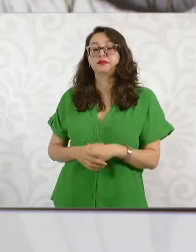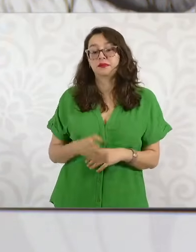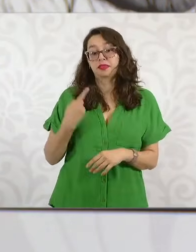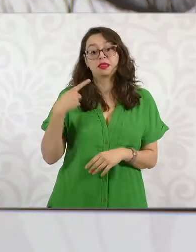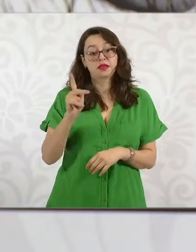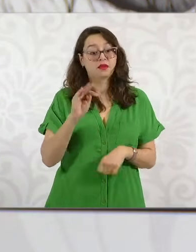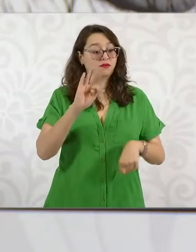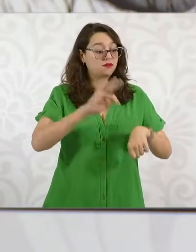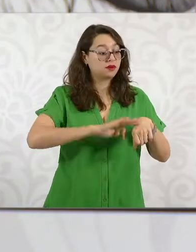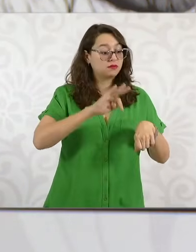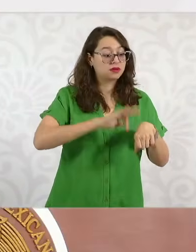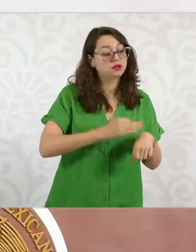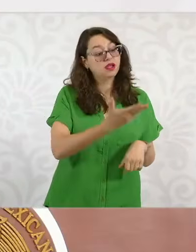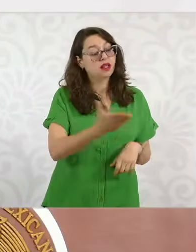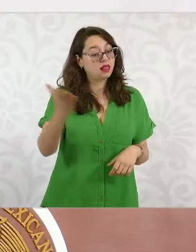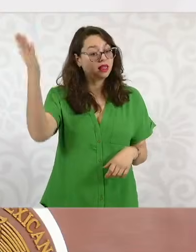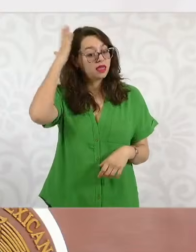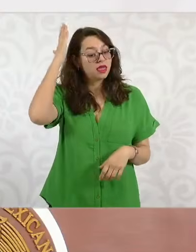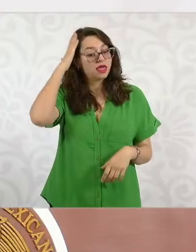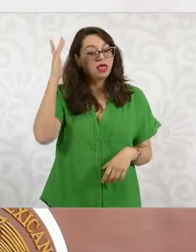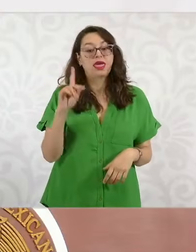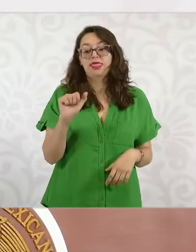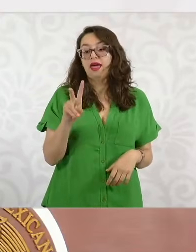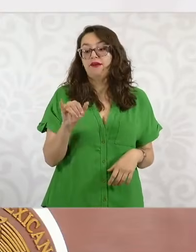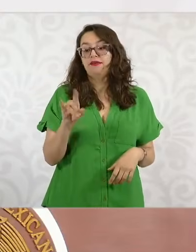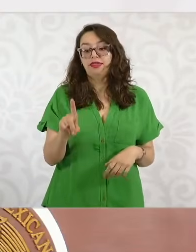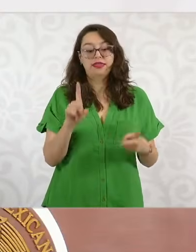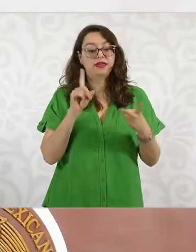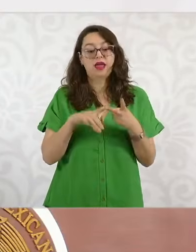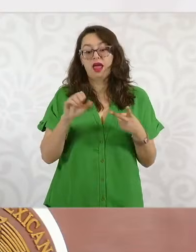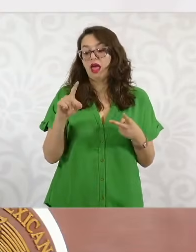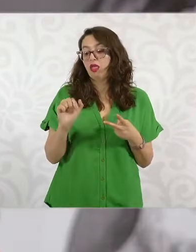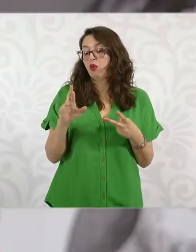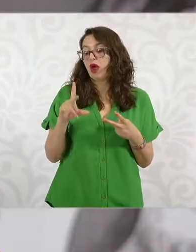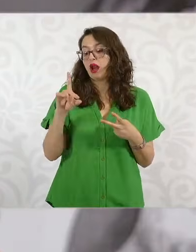gracias al liderazgo del Dr. Kersenovich y de Eduardo. Ha sido muy importante el vínculo que se